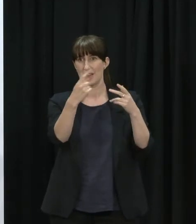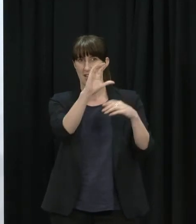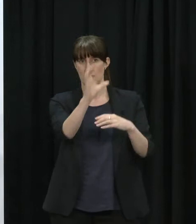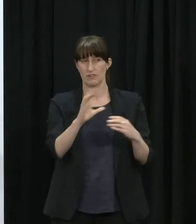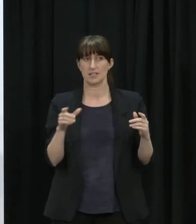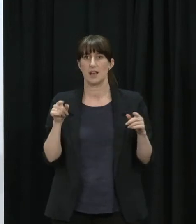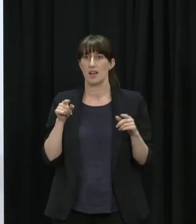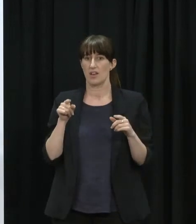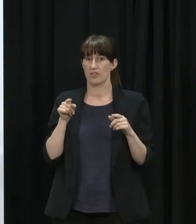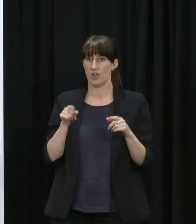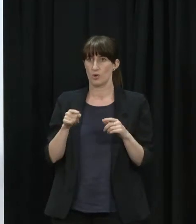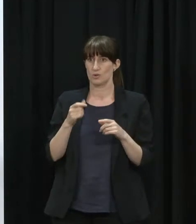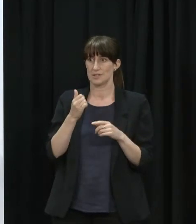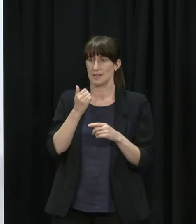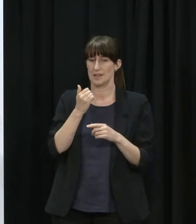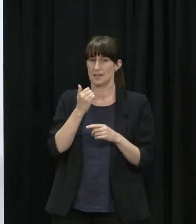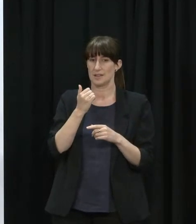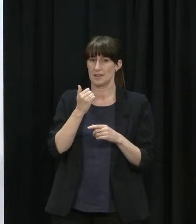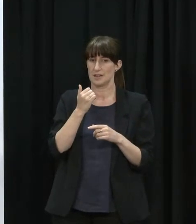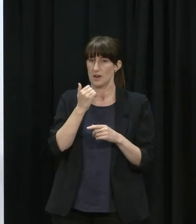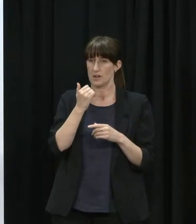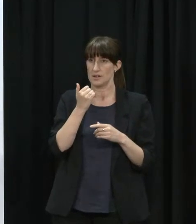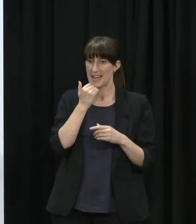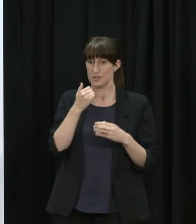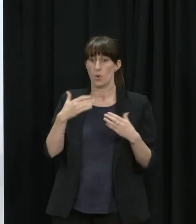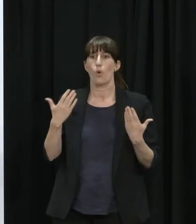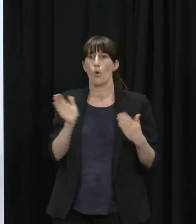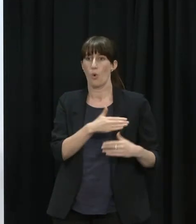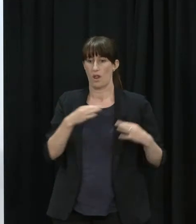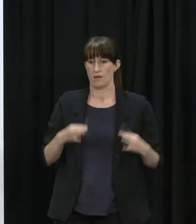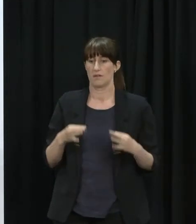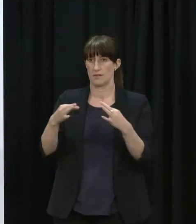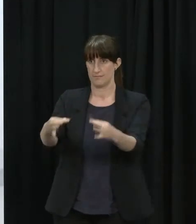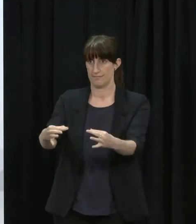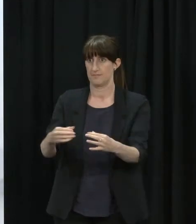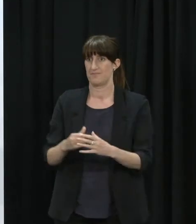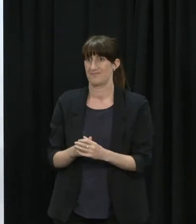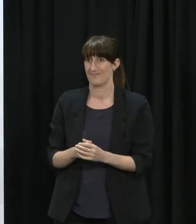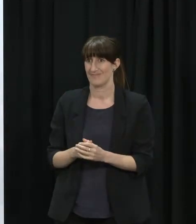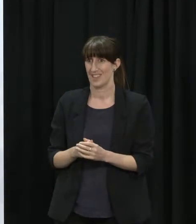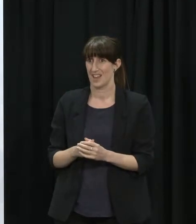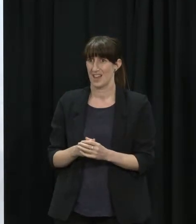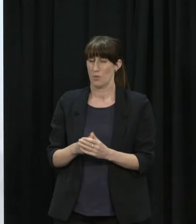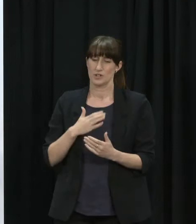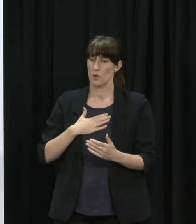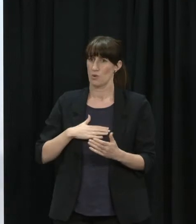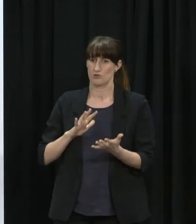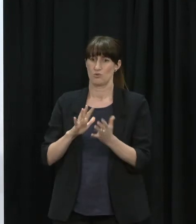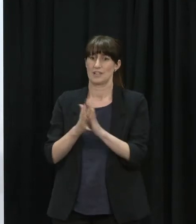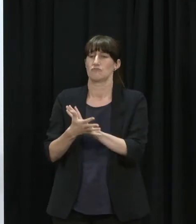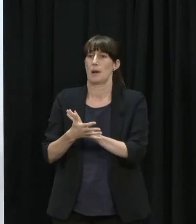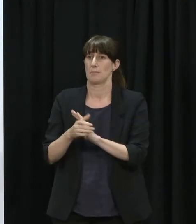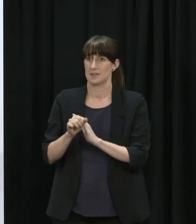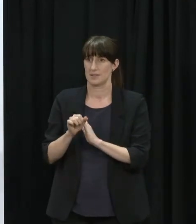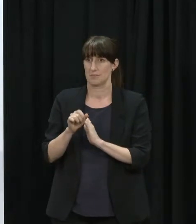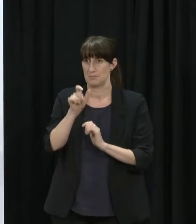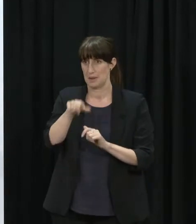Engari e kore ahau e whakakore atu ka huri ki tera roopu tuarua mena ka hiahiatia. Ka